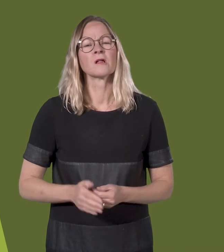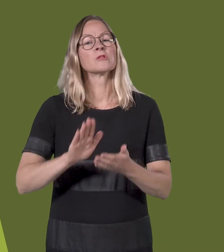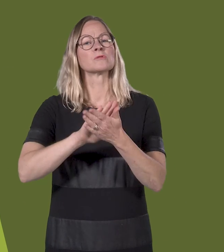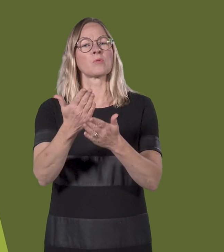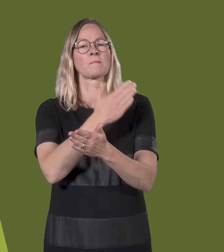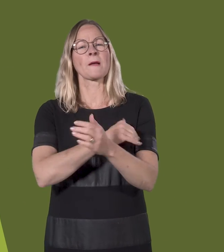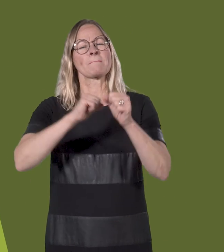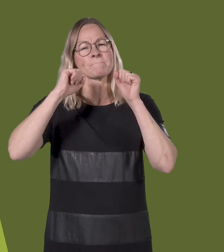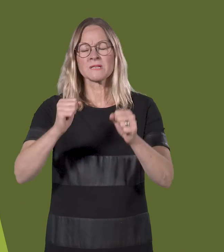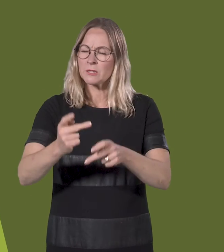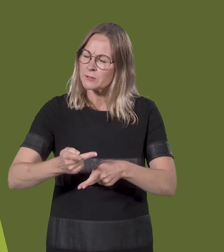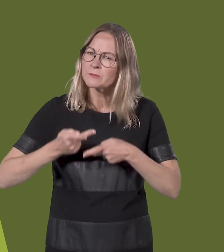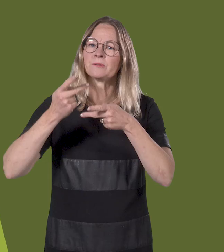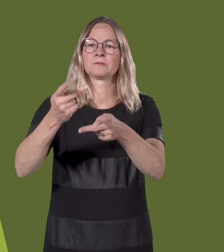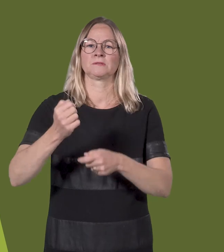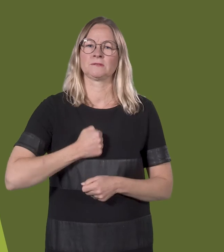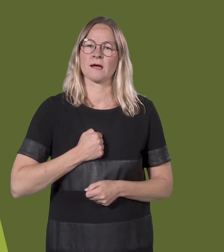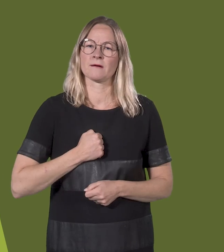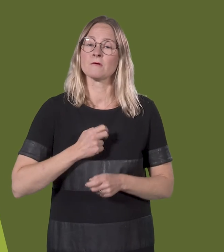Tulkkauspalvelun tulee olla saatavilla -